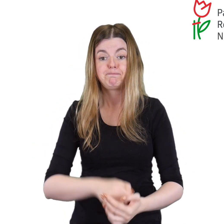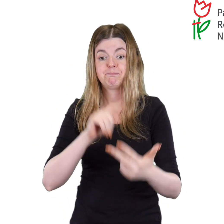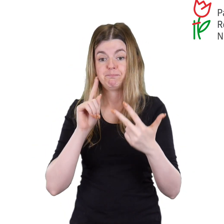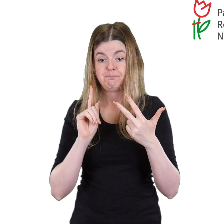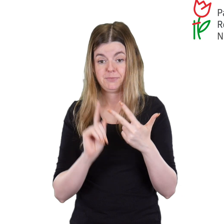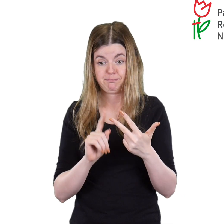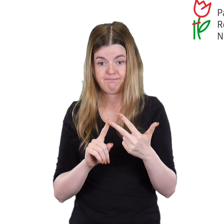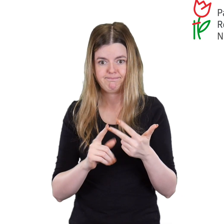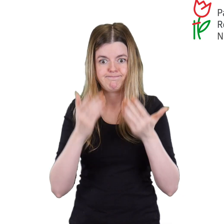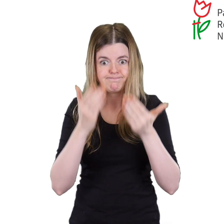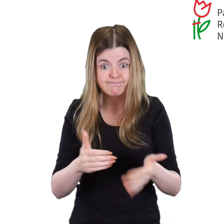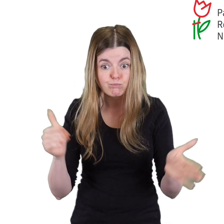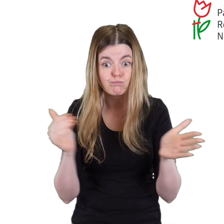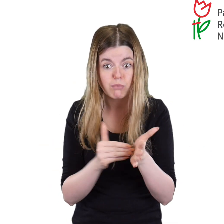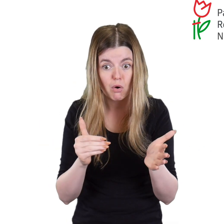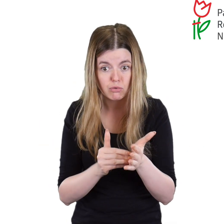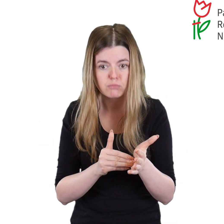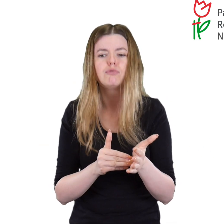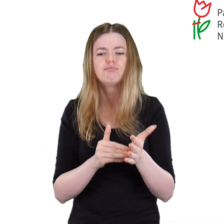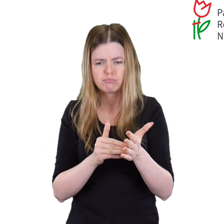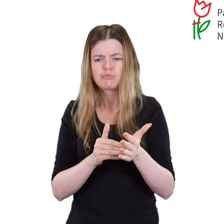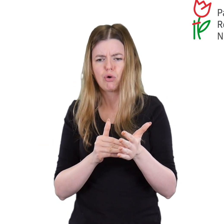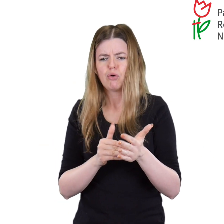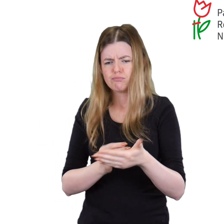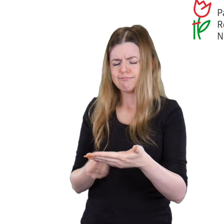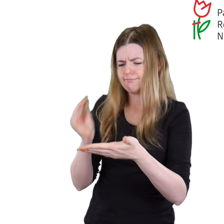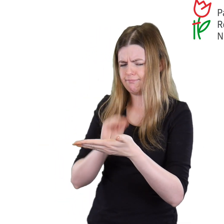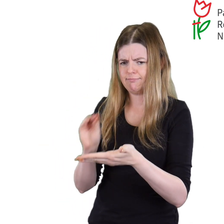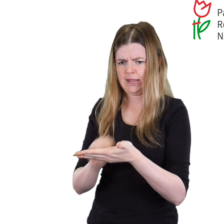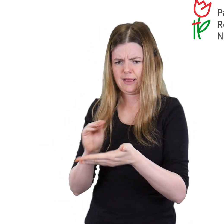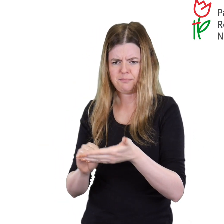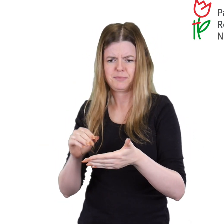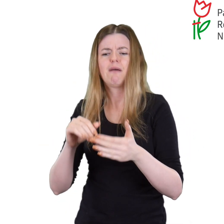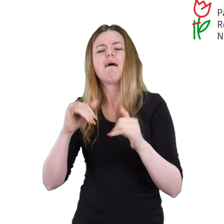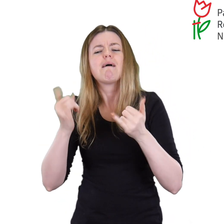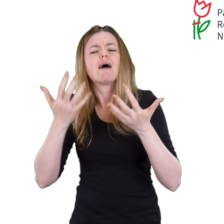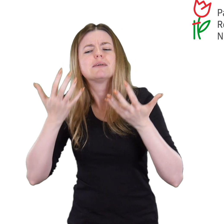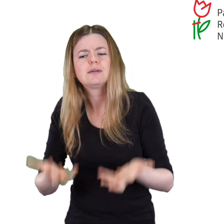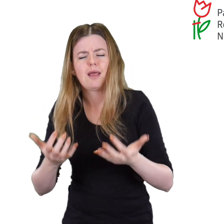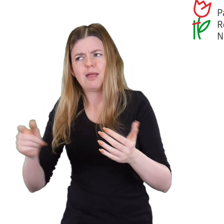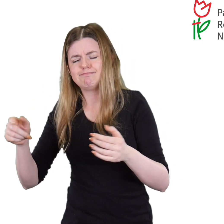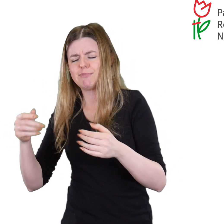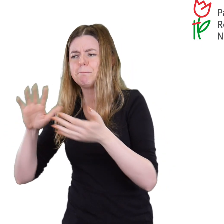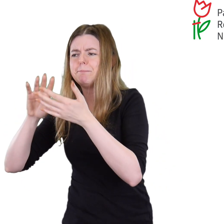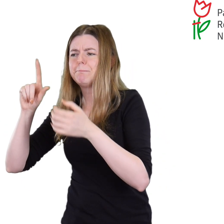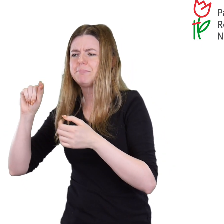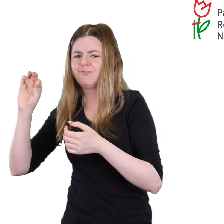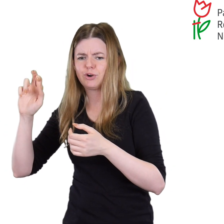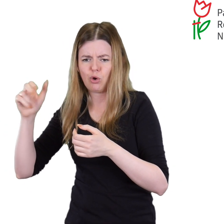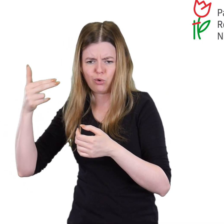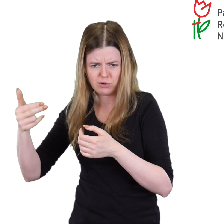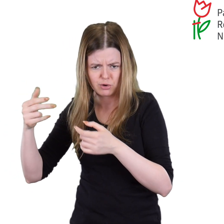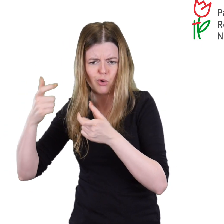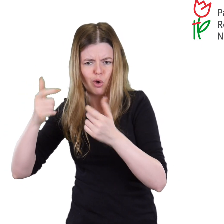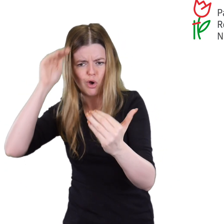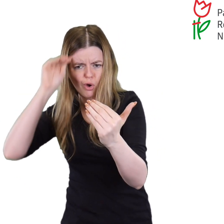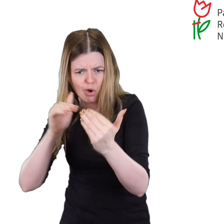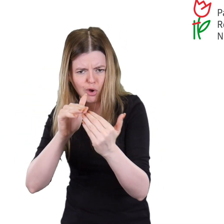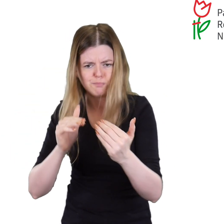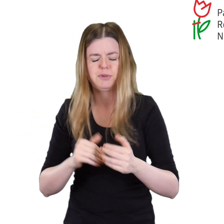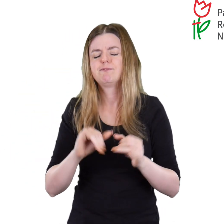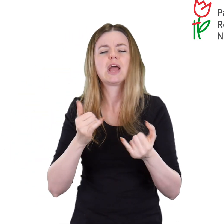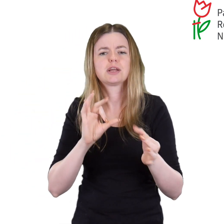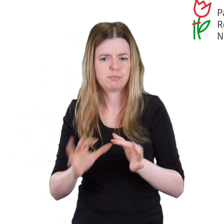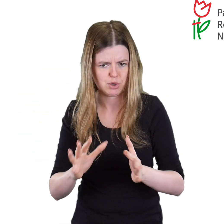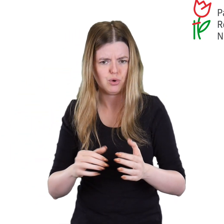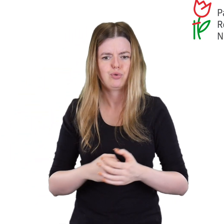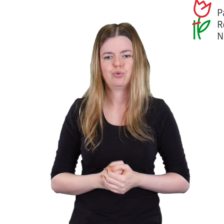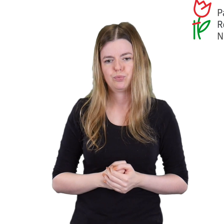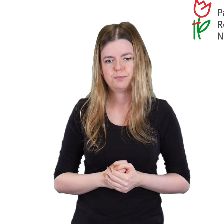3. określ inną formę, w której chcesz otrzymać informację – jeśli masz taką potrzebę,